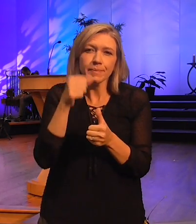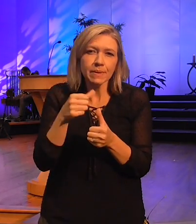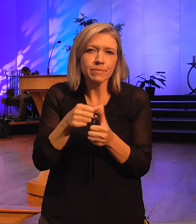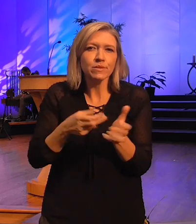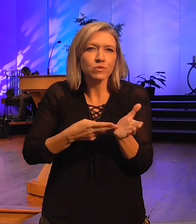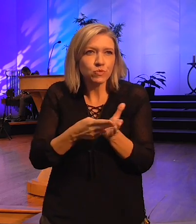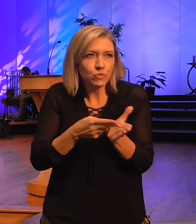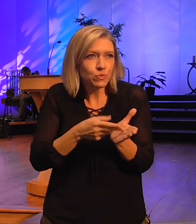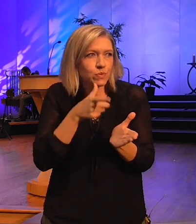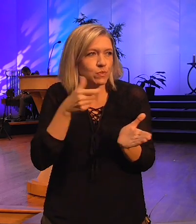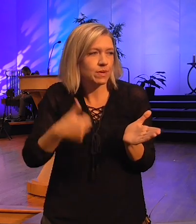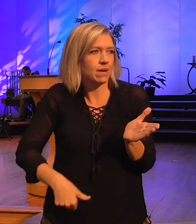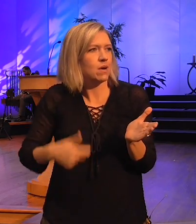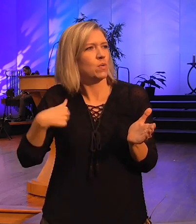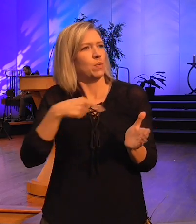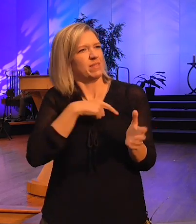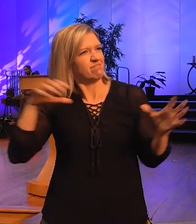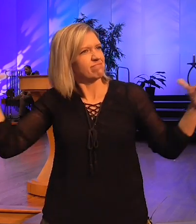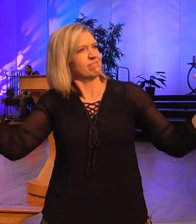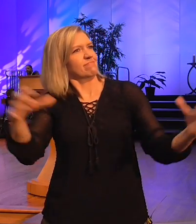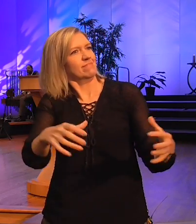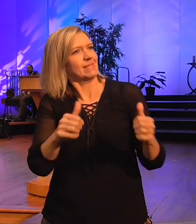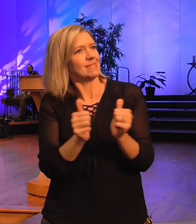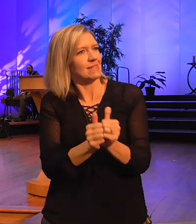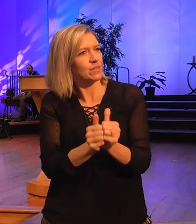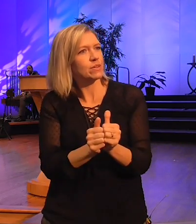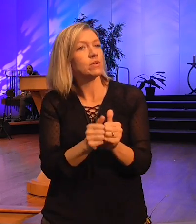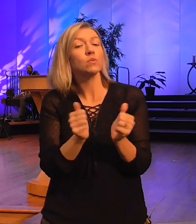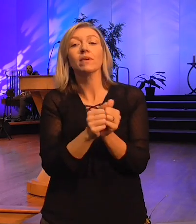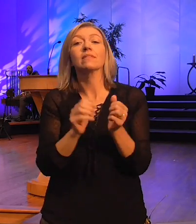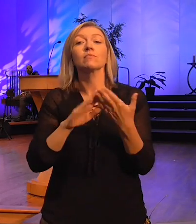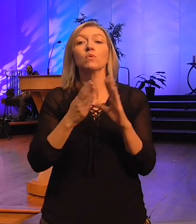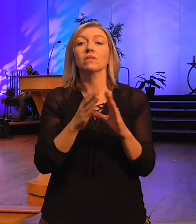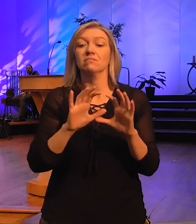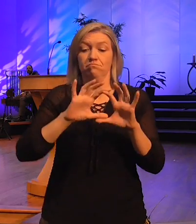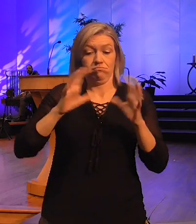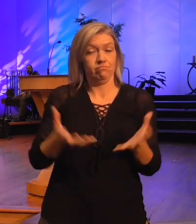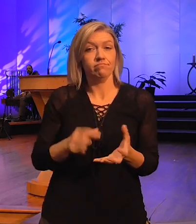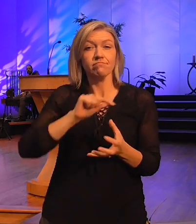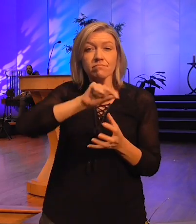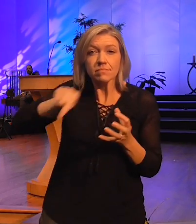Nos reunimos aquí junto con comunidades de todo el mundo de diferentes Tradiciones de Fe,